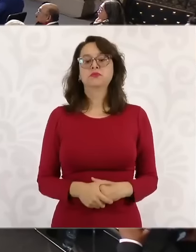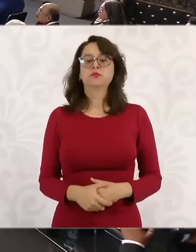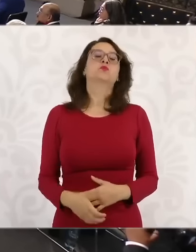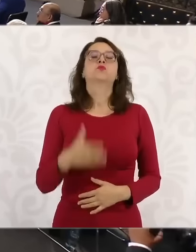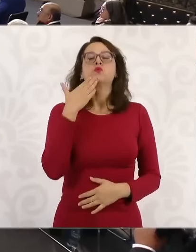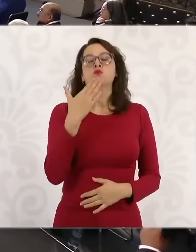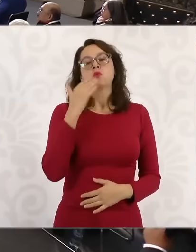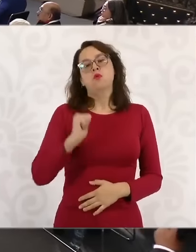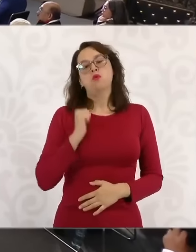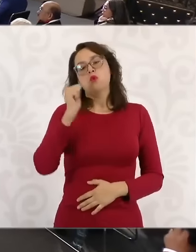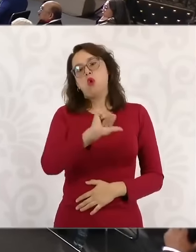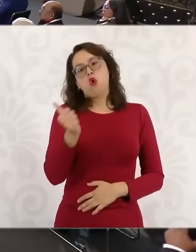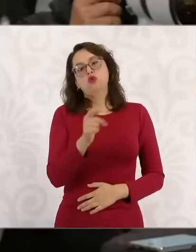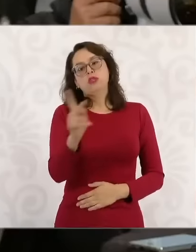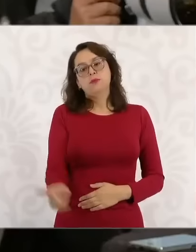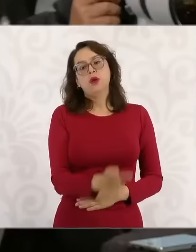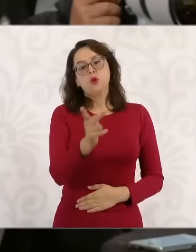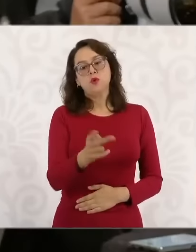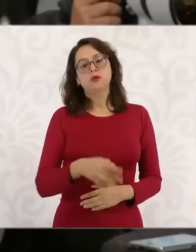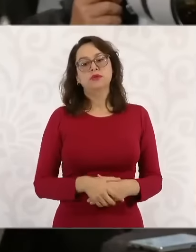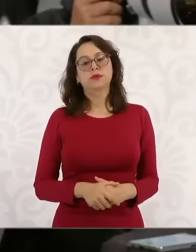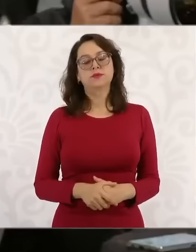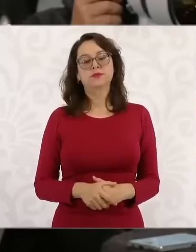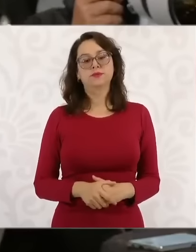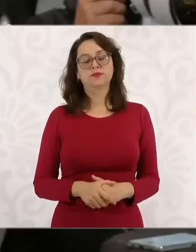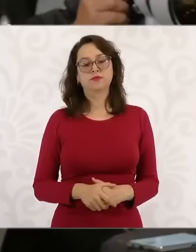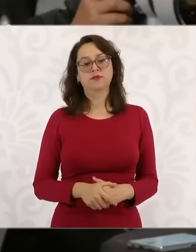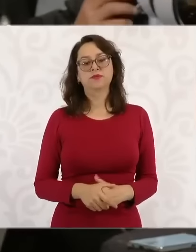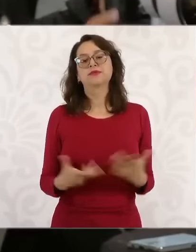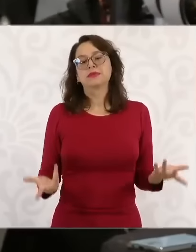también para preguntarles retrocediendo con un poco de la reunión para evitar especulaciones en